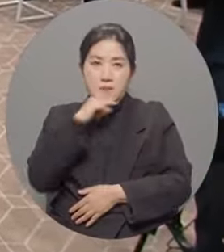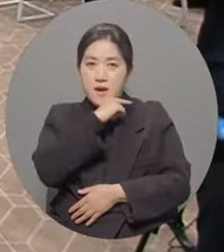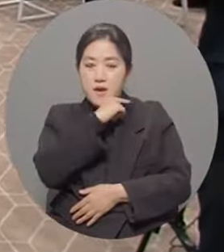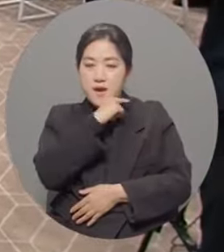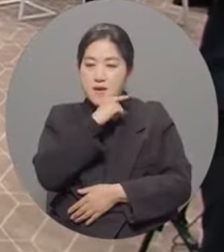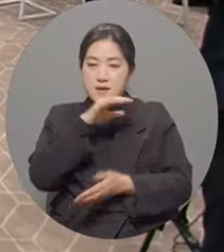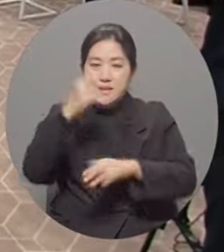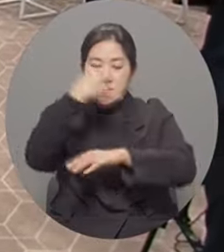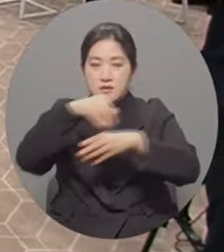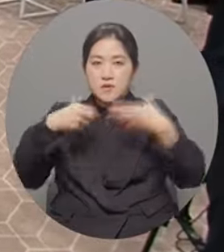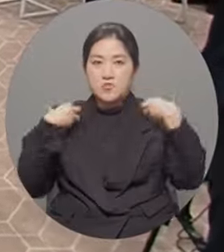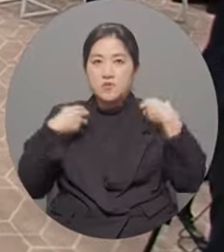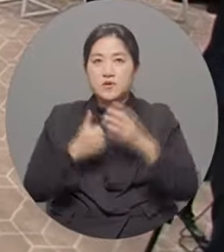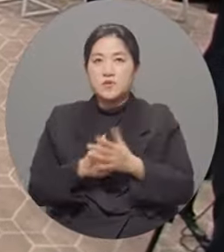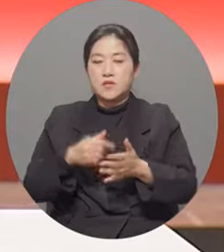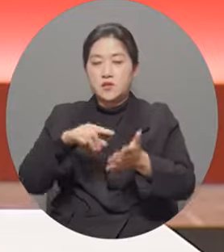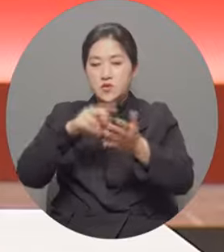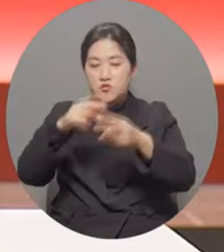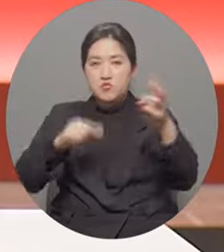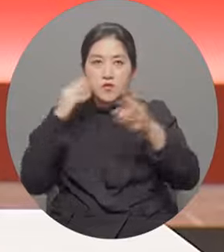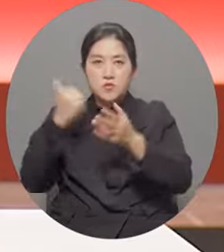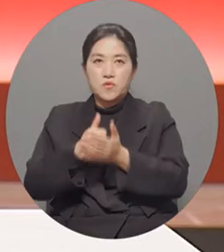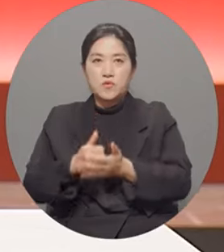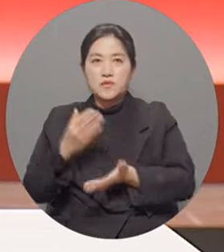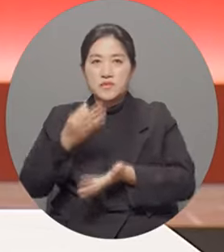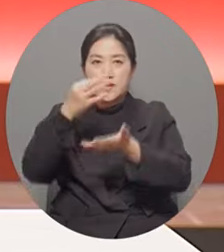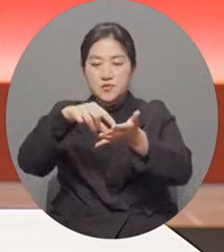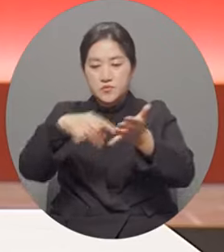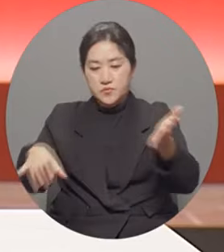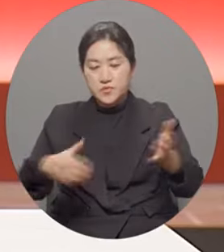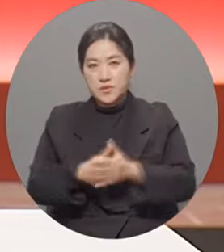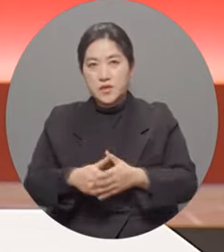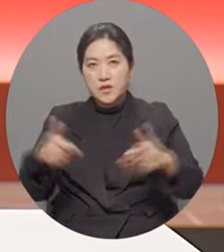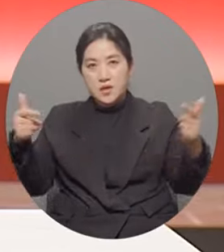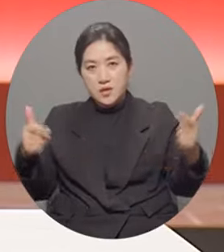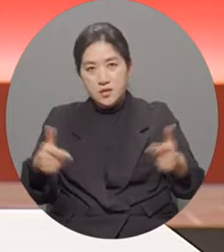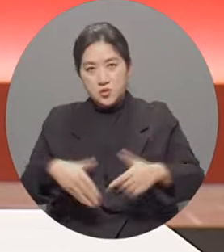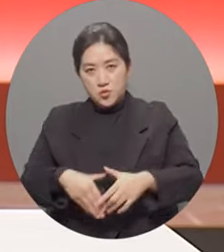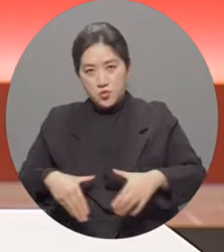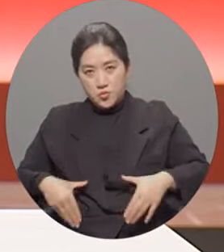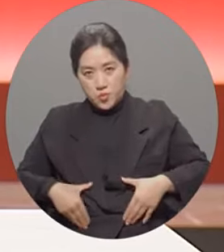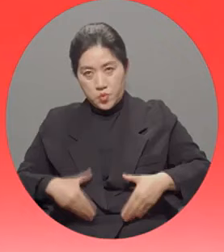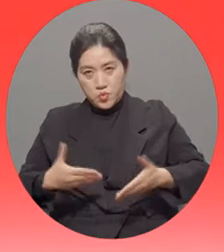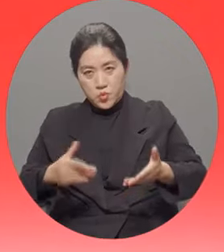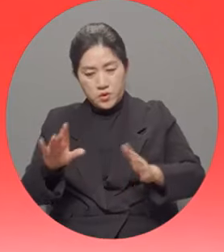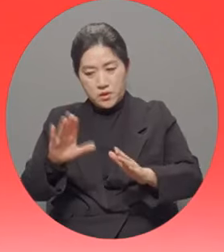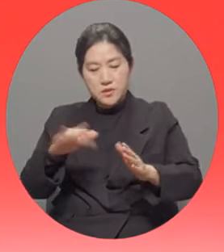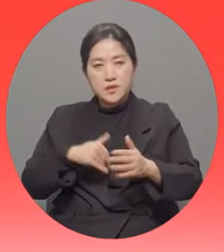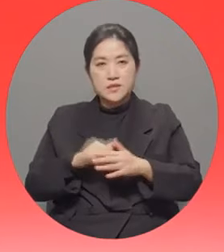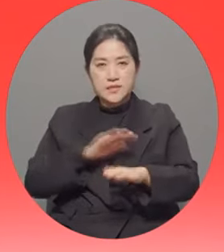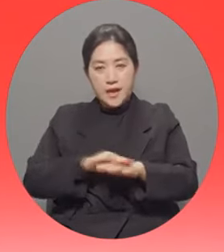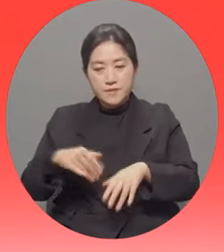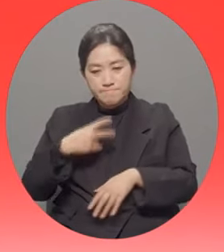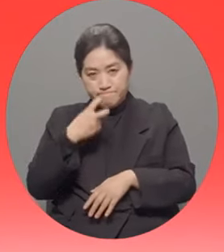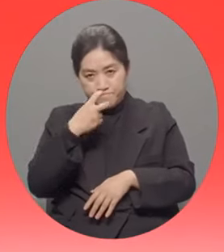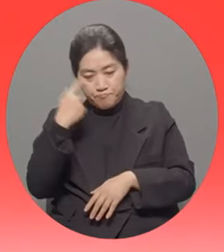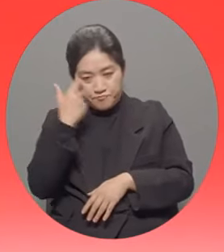(기자) 기재부는 윤석열 대통령이 언급한 상속세 완화에 대해서는 신중하게 의견을 수렴하고 있다고 밝혔습니다.